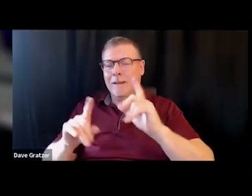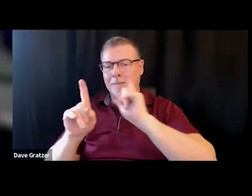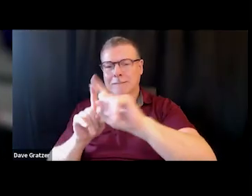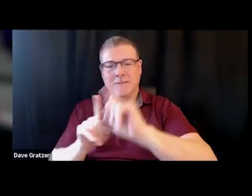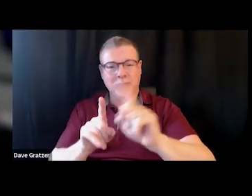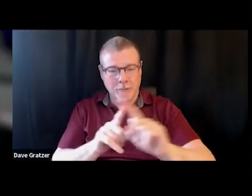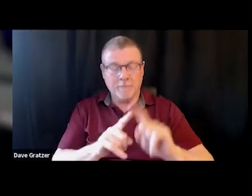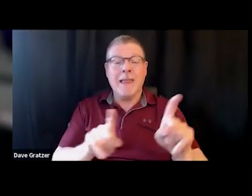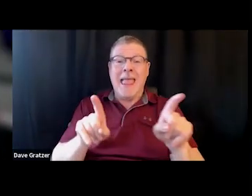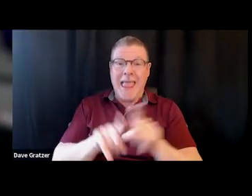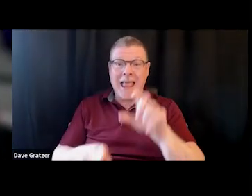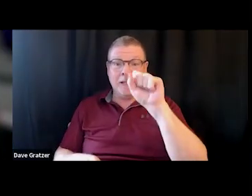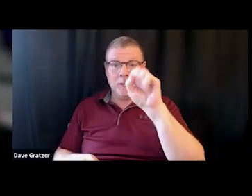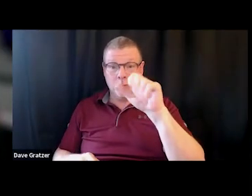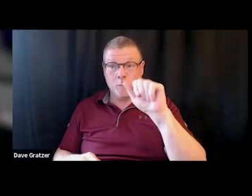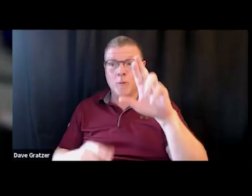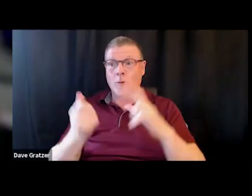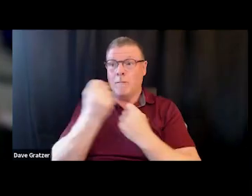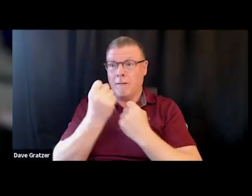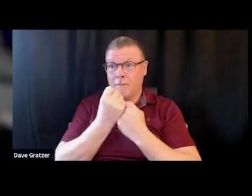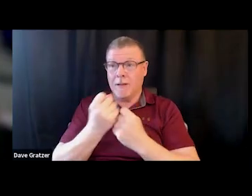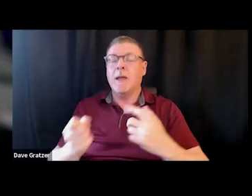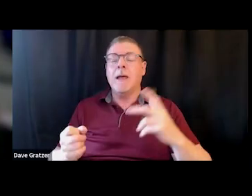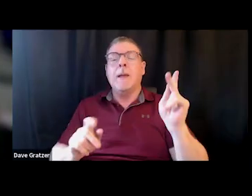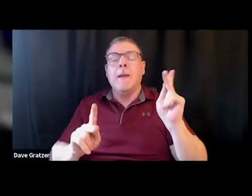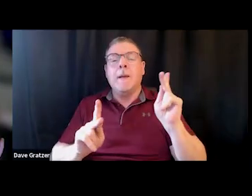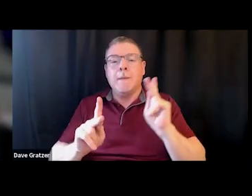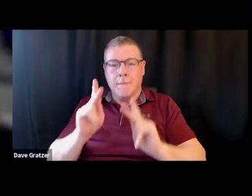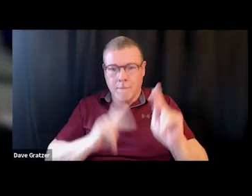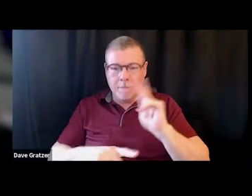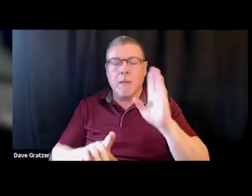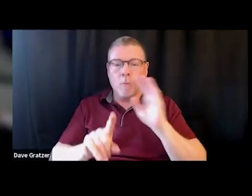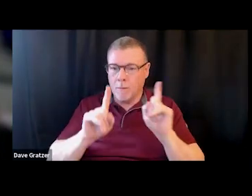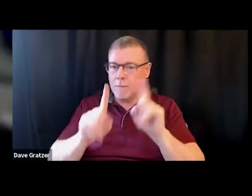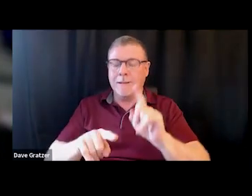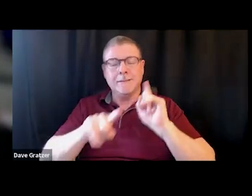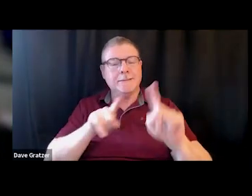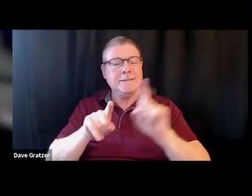Como defensores de SOAR, la gente vendrá a ustedes de muchas maneras diferentes.